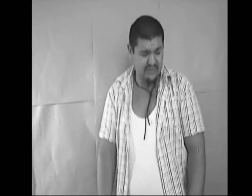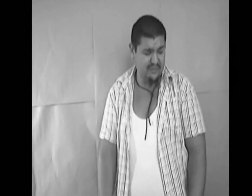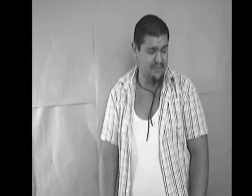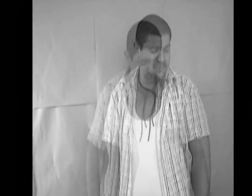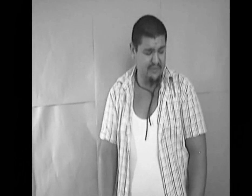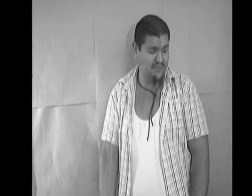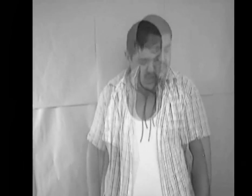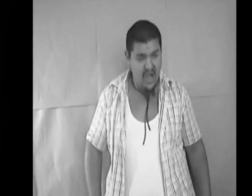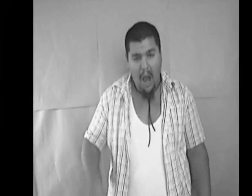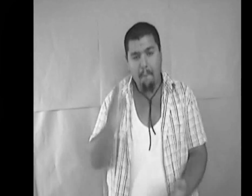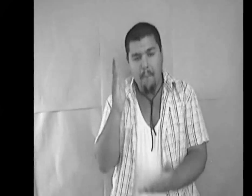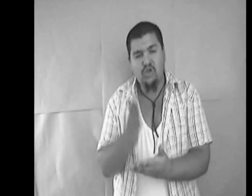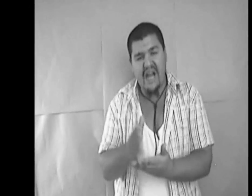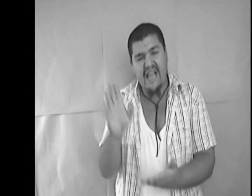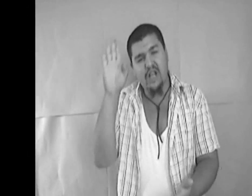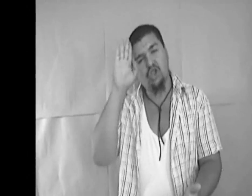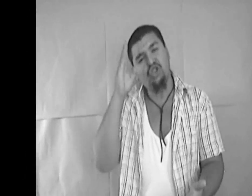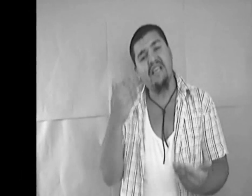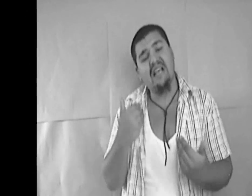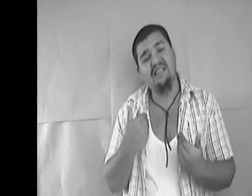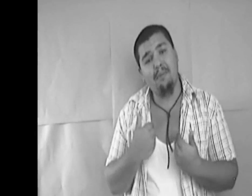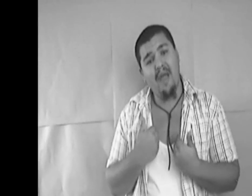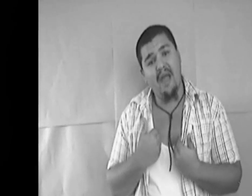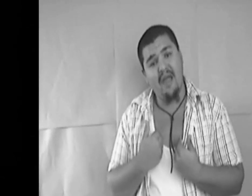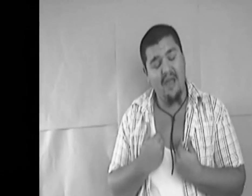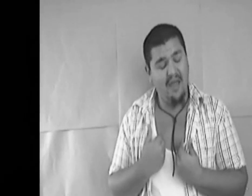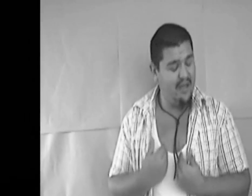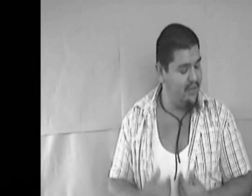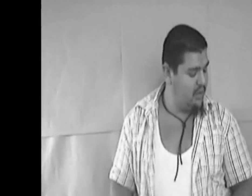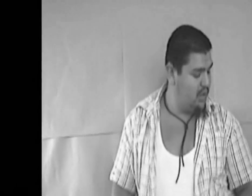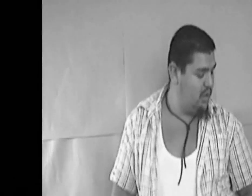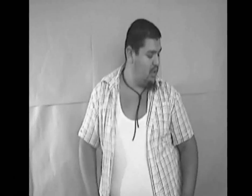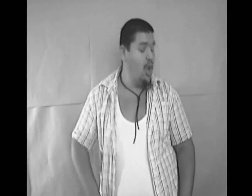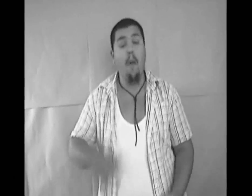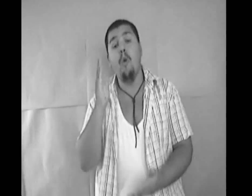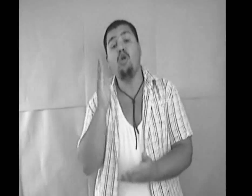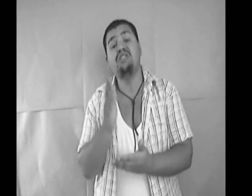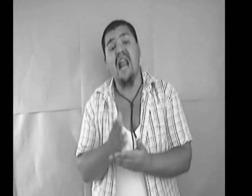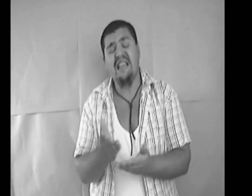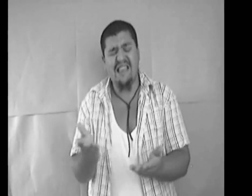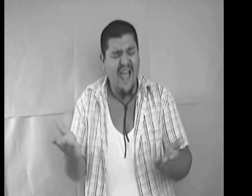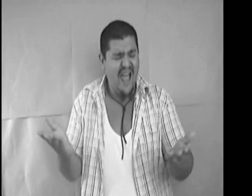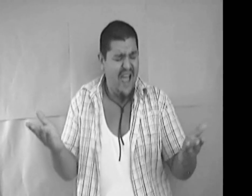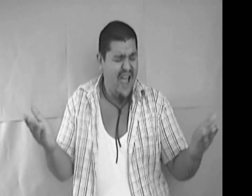последната жена за мен,последната любов за мен the last woman to me, the love for me